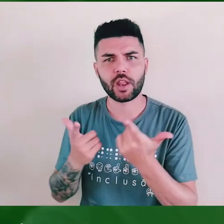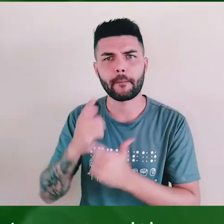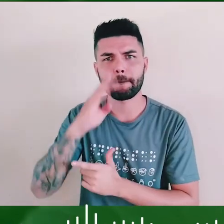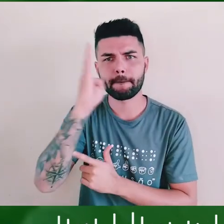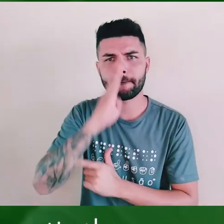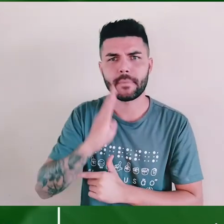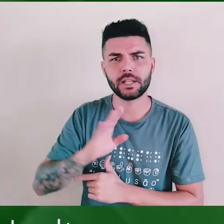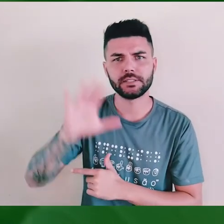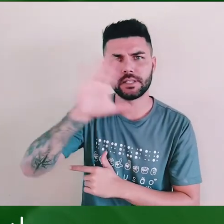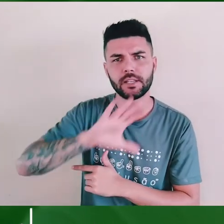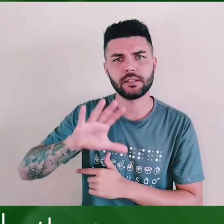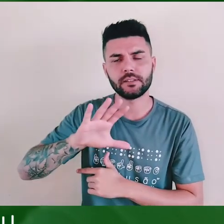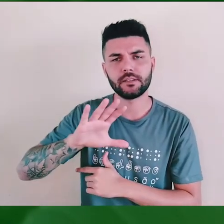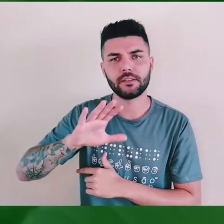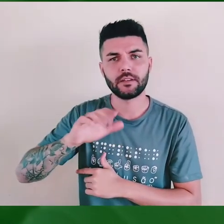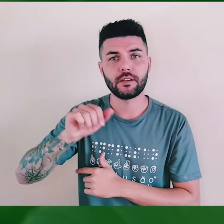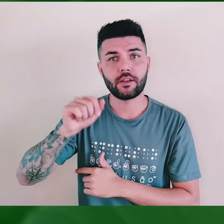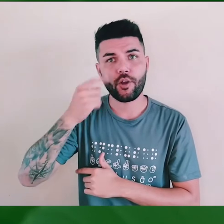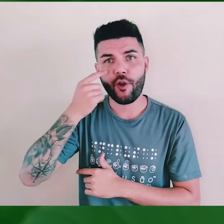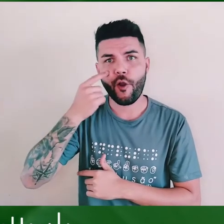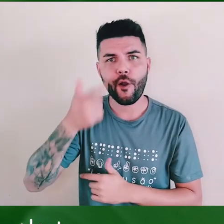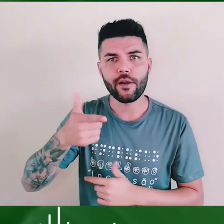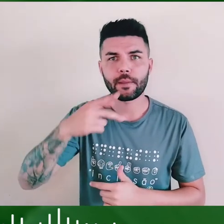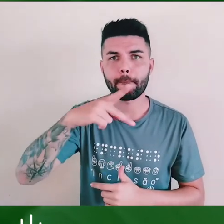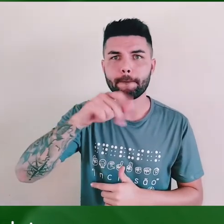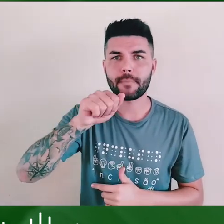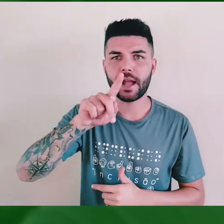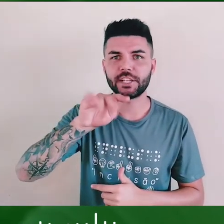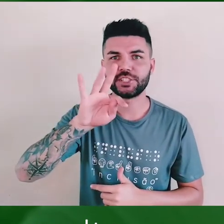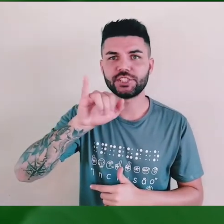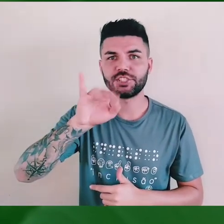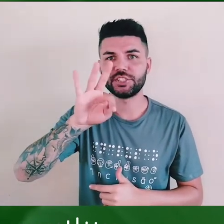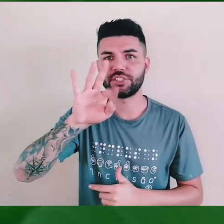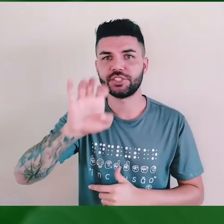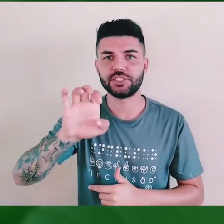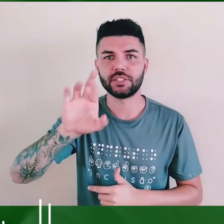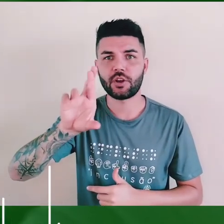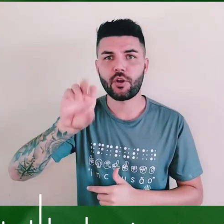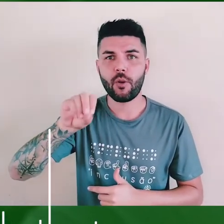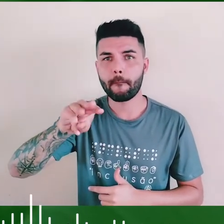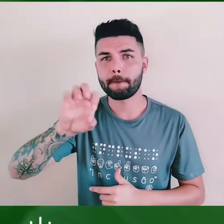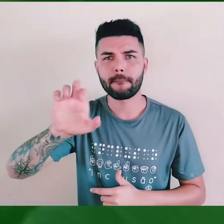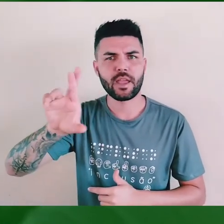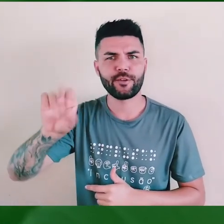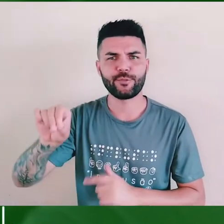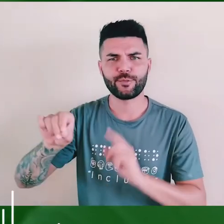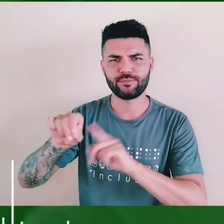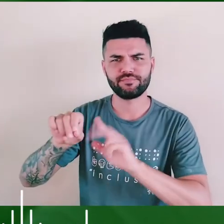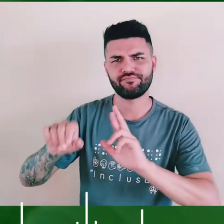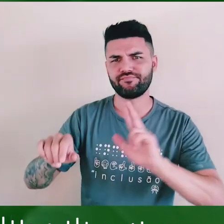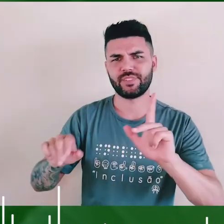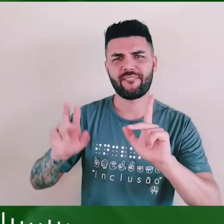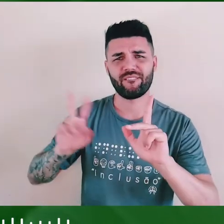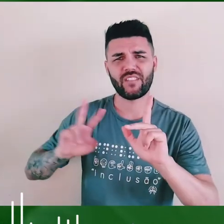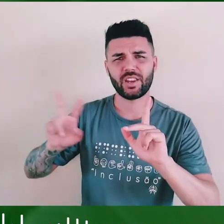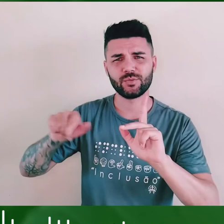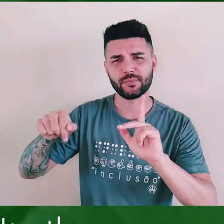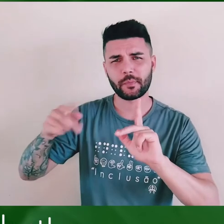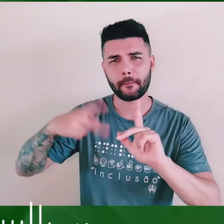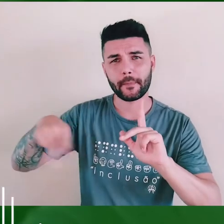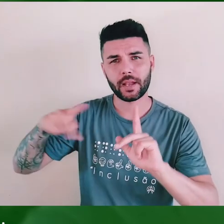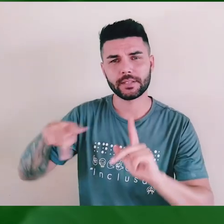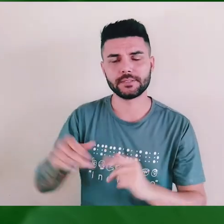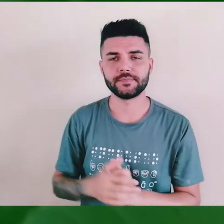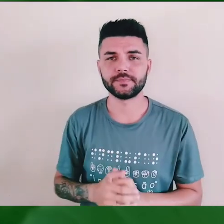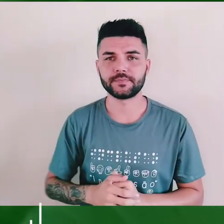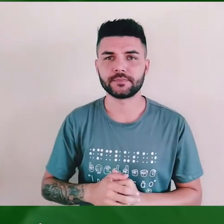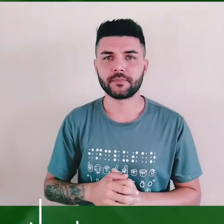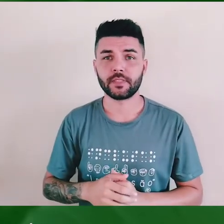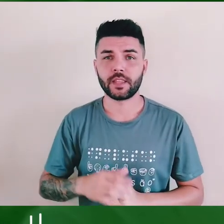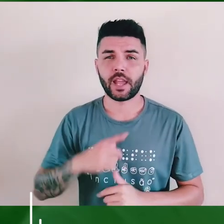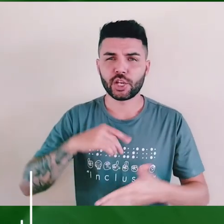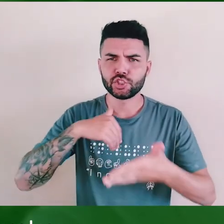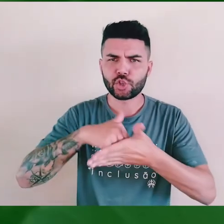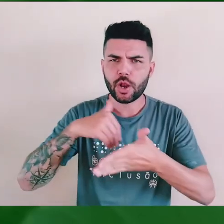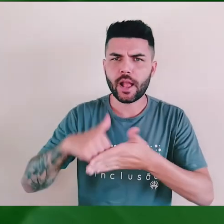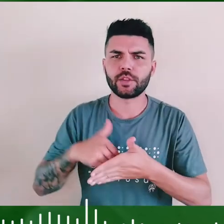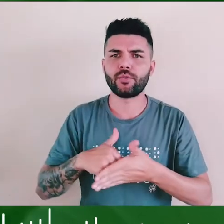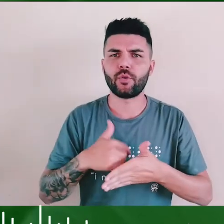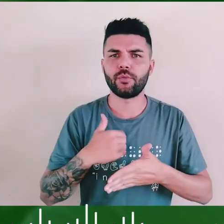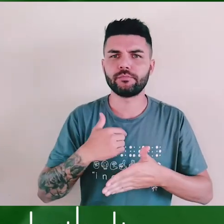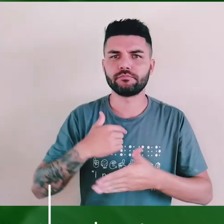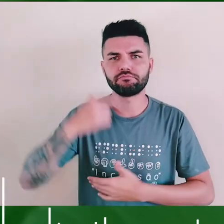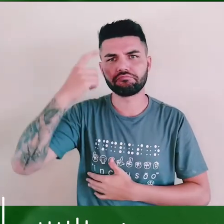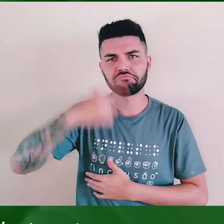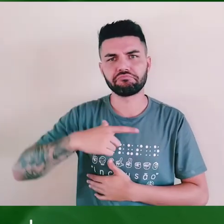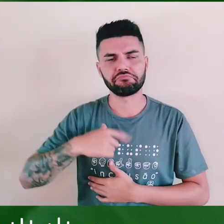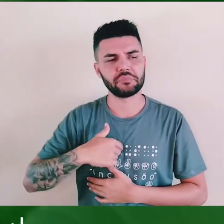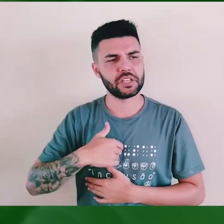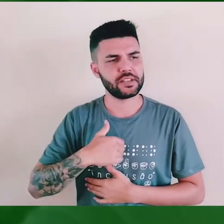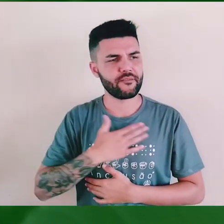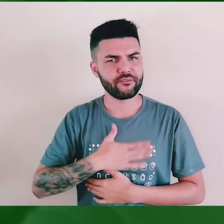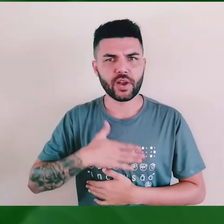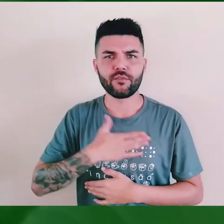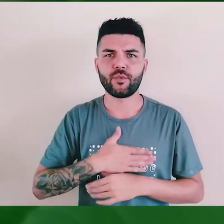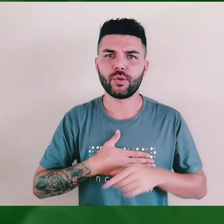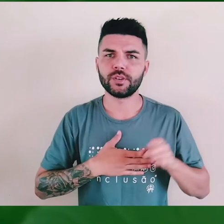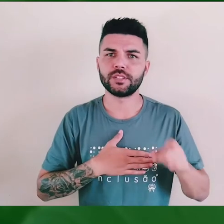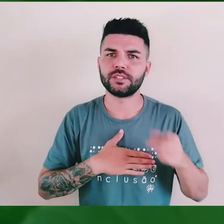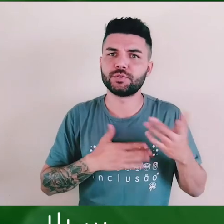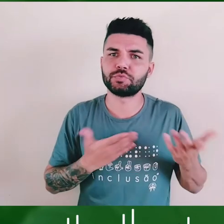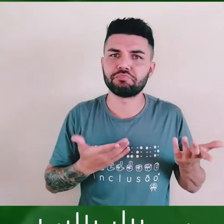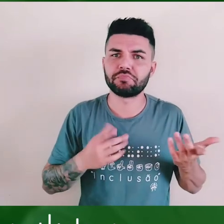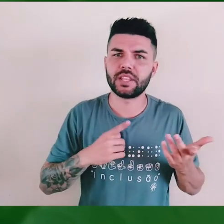meio diferente, meio hipster (risos). Gabriel: E jogador, tem algum favorito? Pedro: Jogador